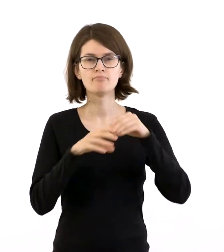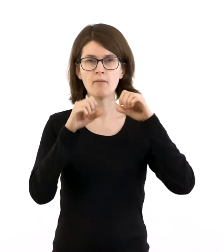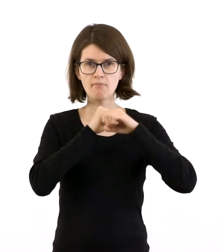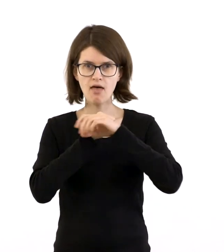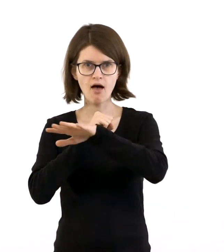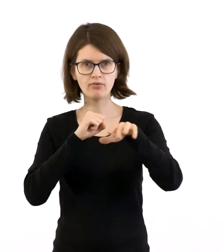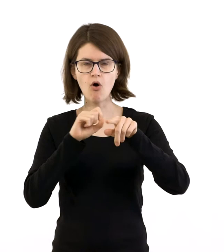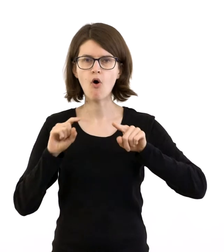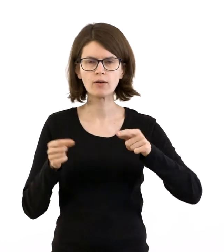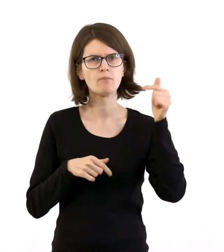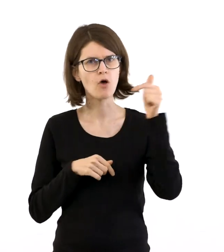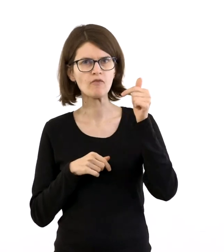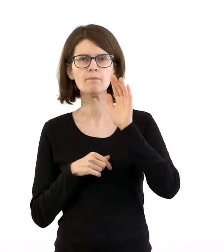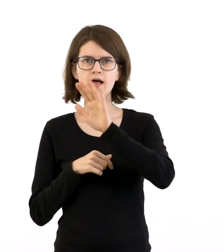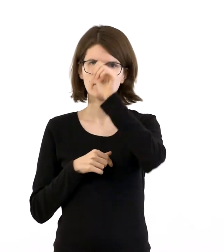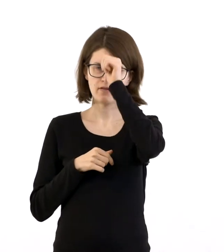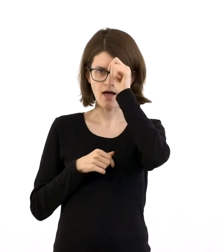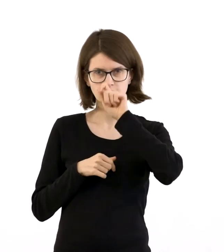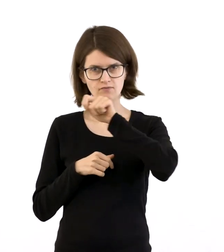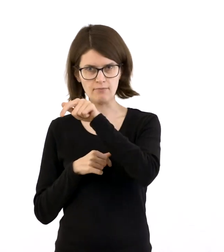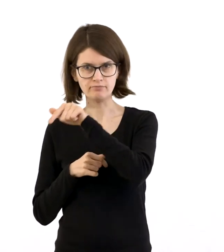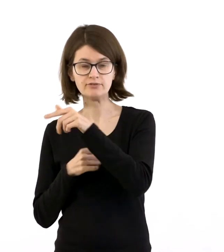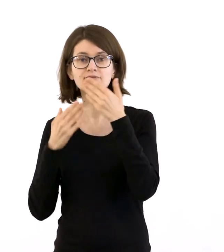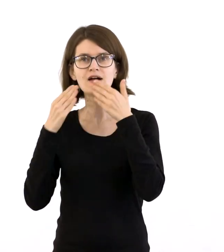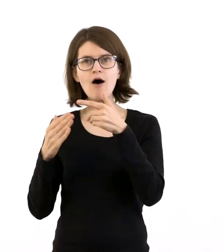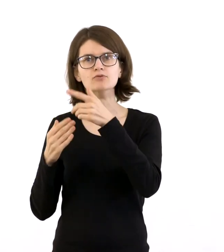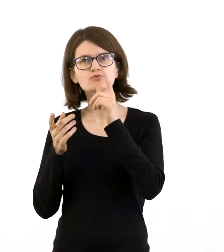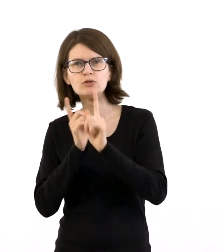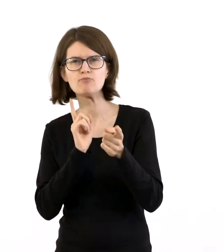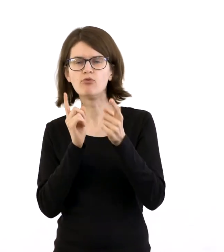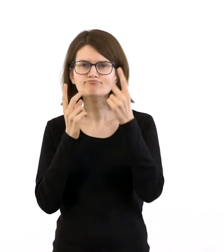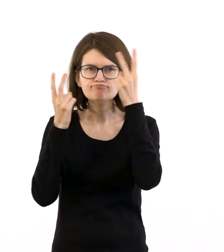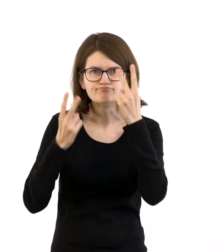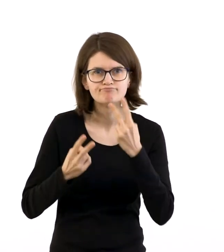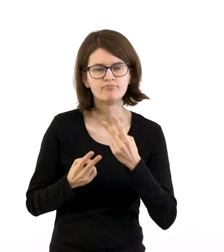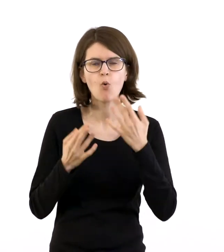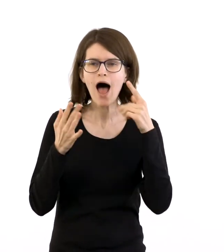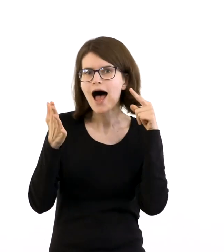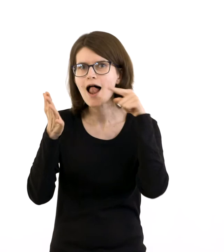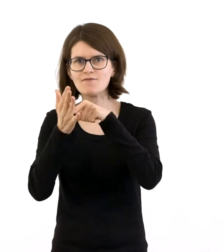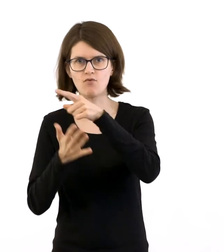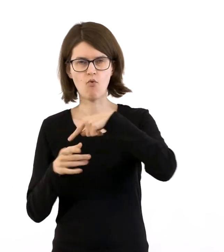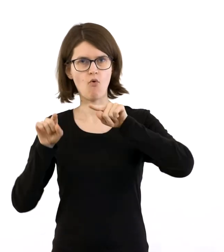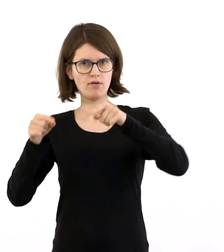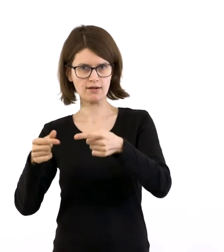Profile organizacji w serwisach społecznościowych powinny mieć nazwę, która pozwoli szybko wyszukać organizację w wyszukiwarce i jasno wskazywać, że to profil naszej organizacji.